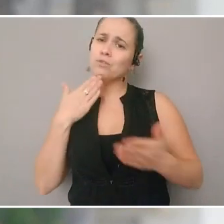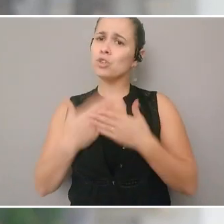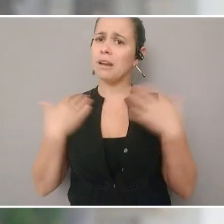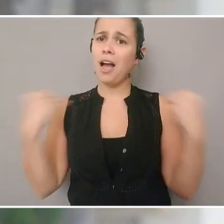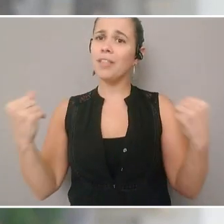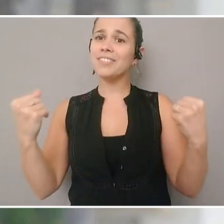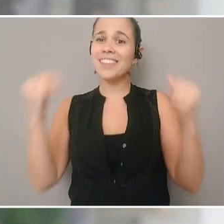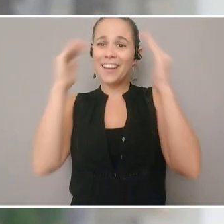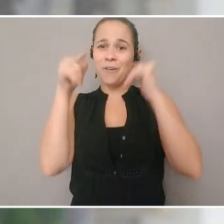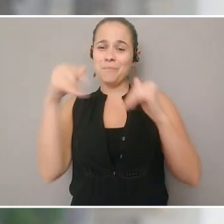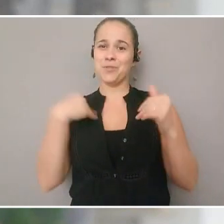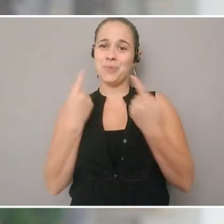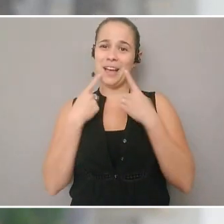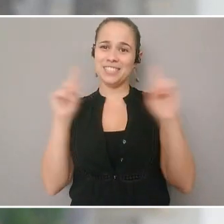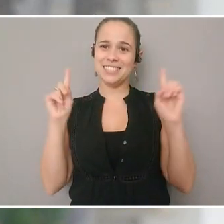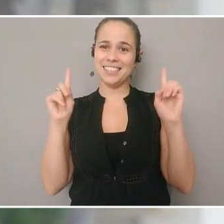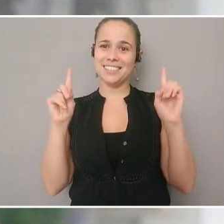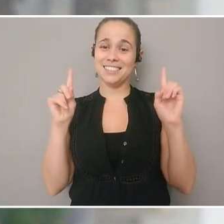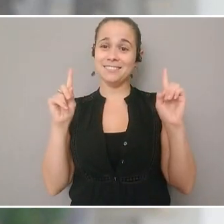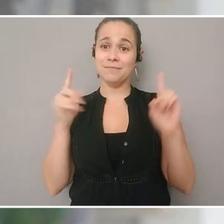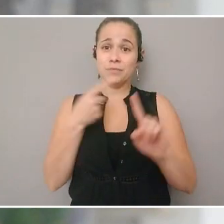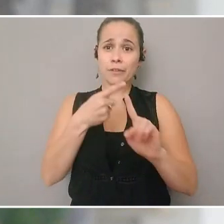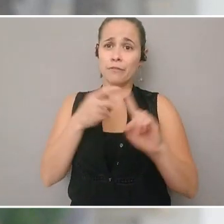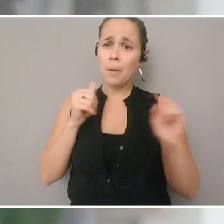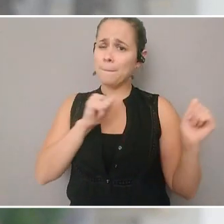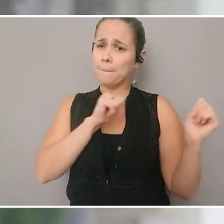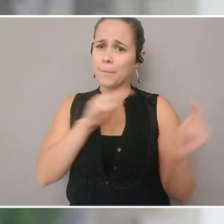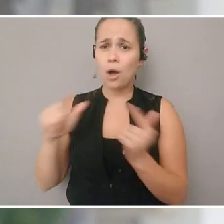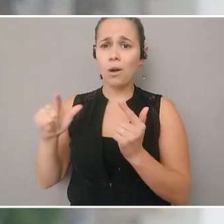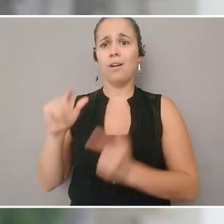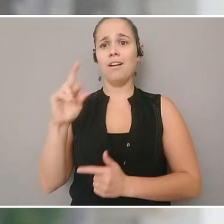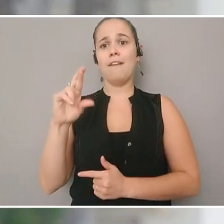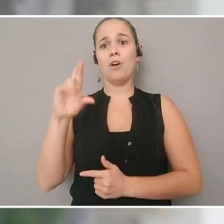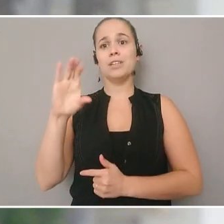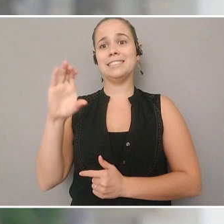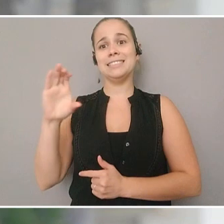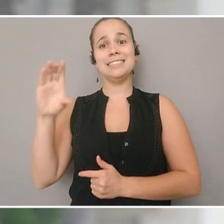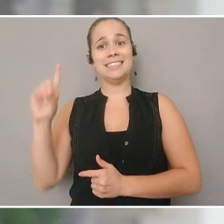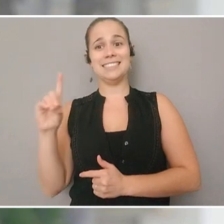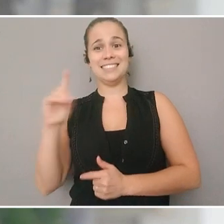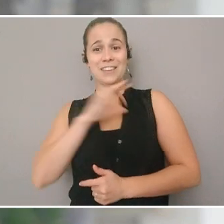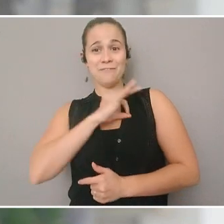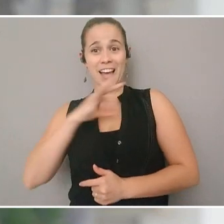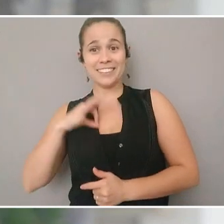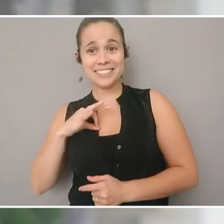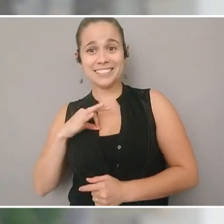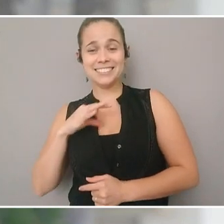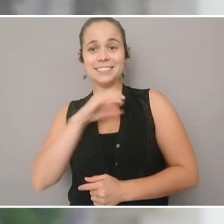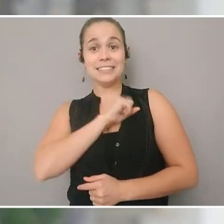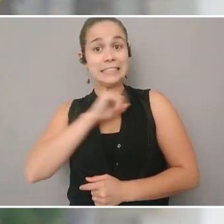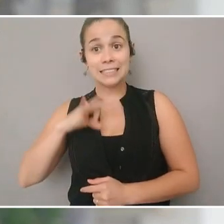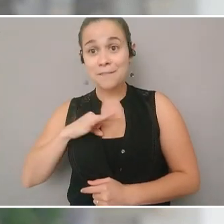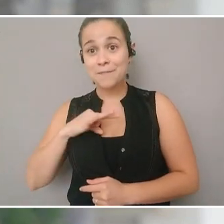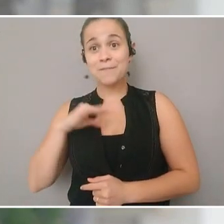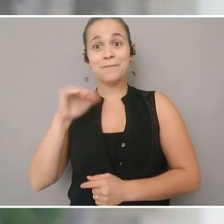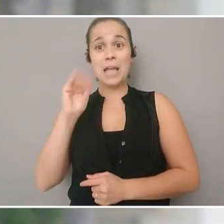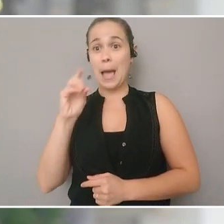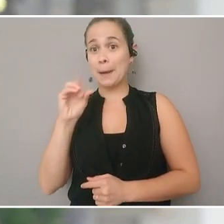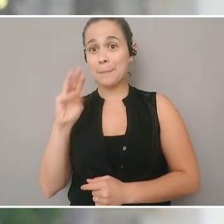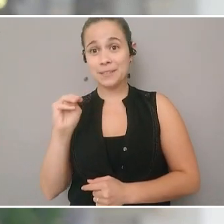éxito. En nombre de la facultad de RCC, el